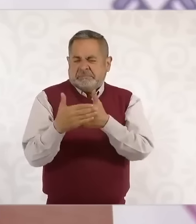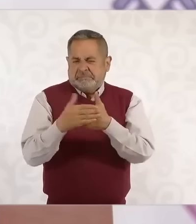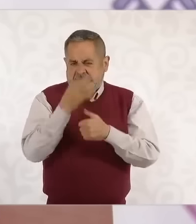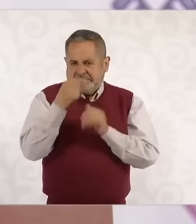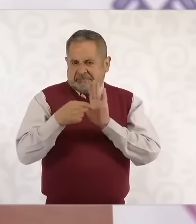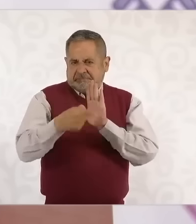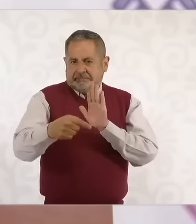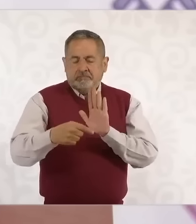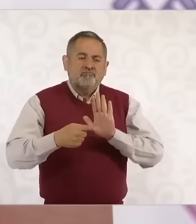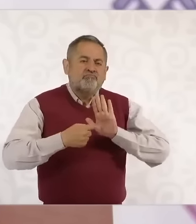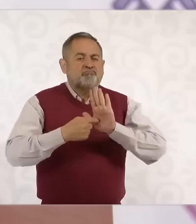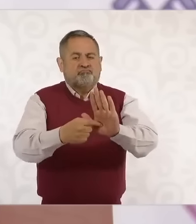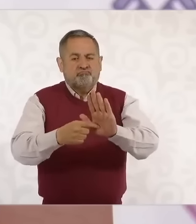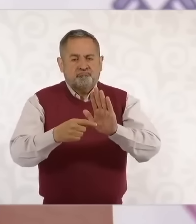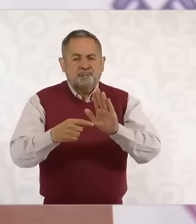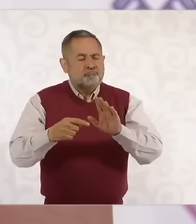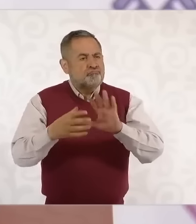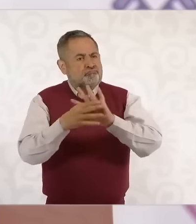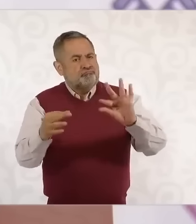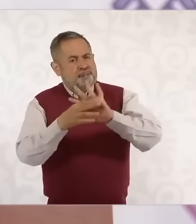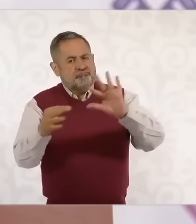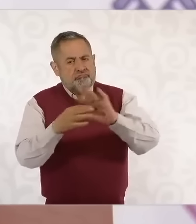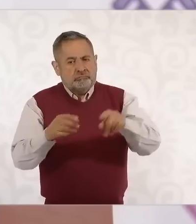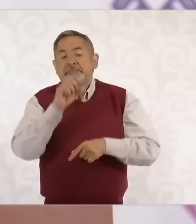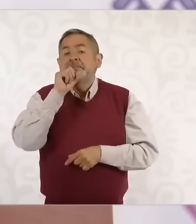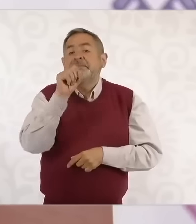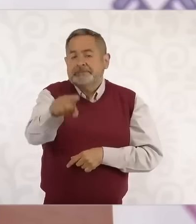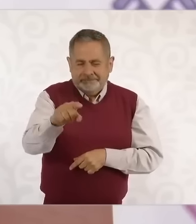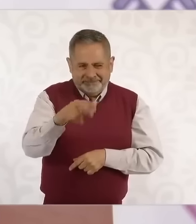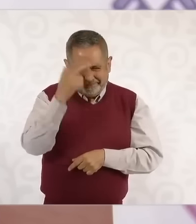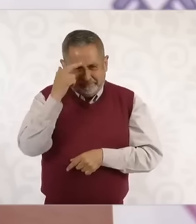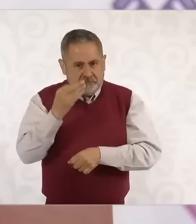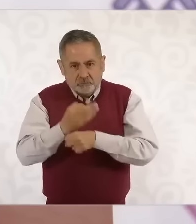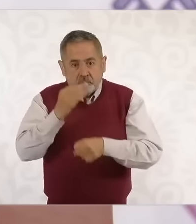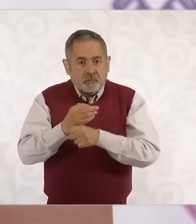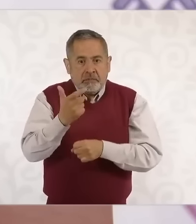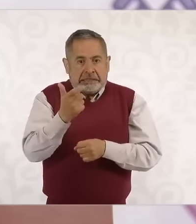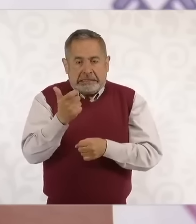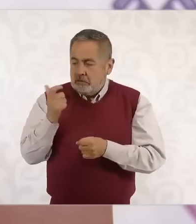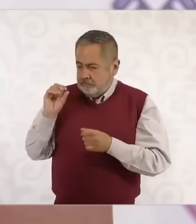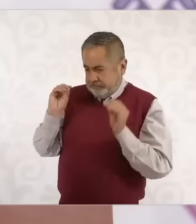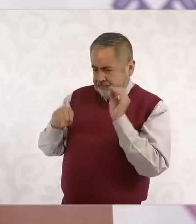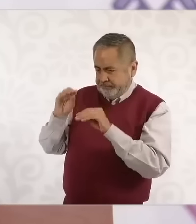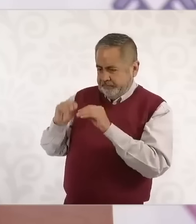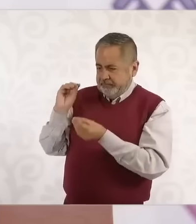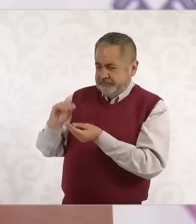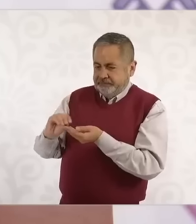Es parte también de este fondo de inversiones que estamos desarrollando. Yo pienso que a más